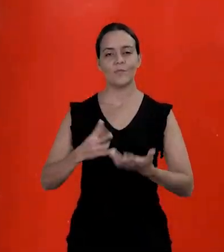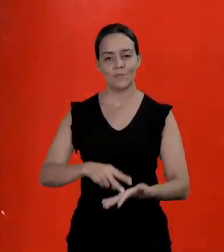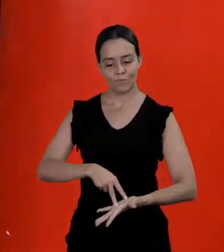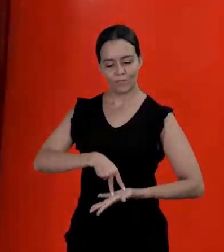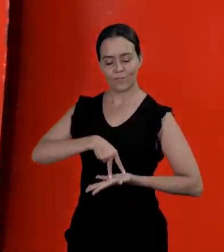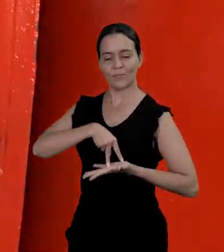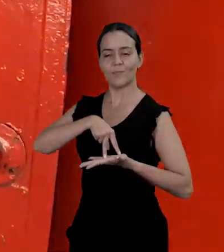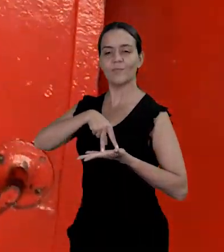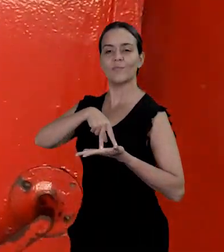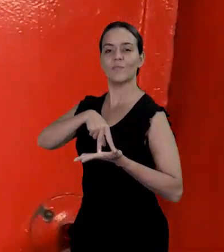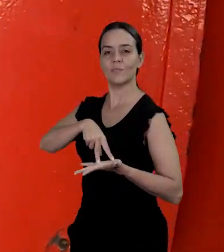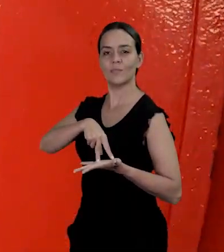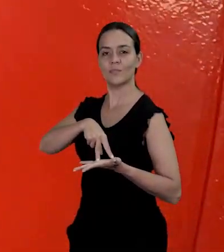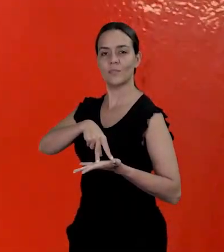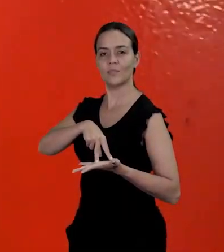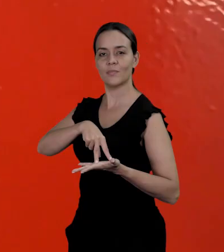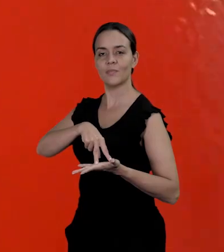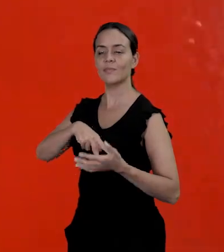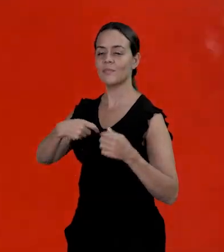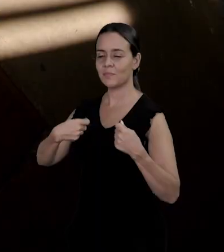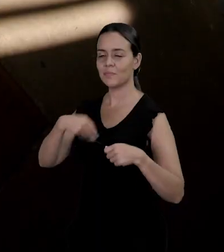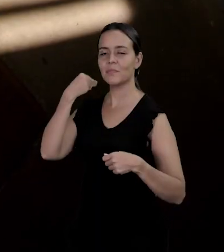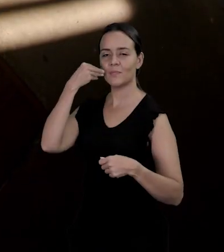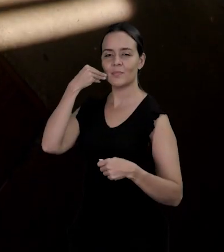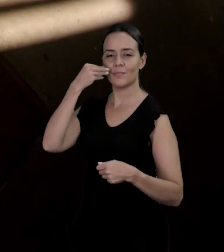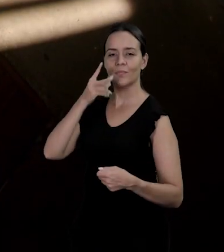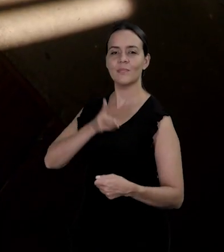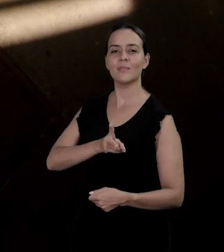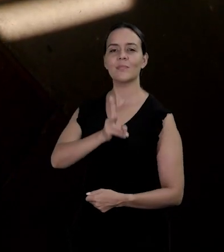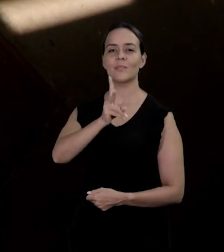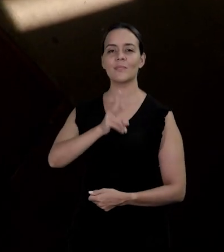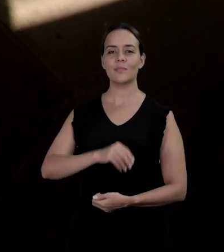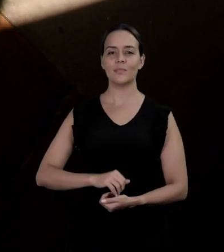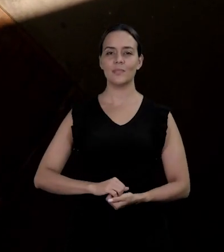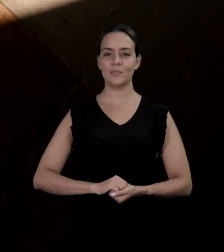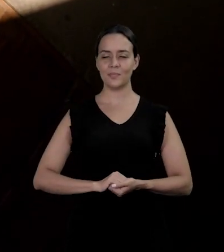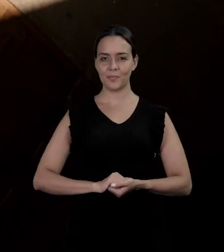nós não acharíamos necessário levar mais longe a experiência.